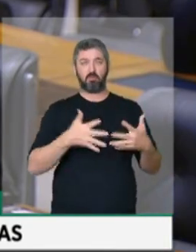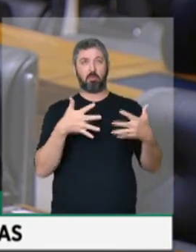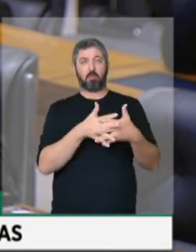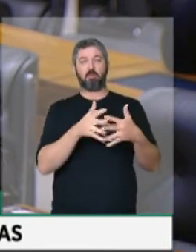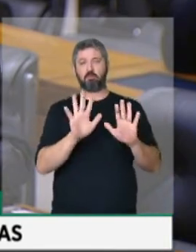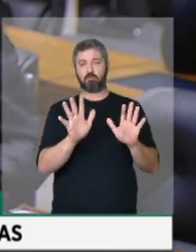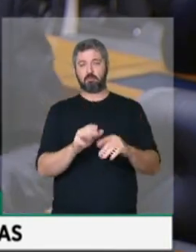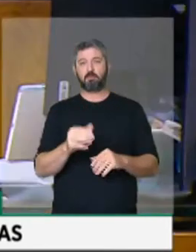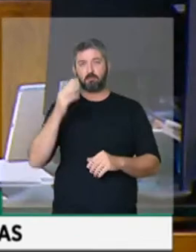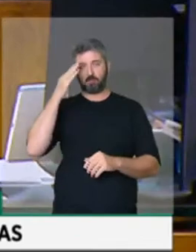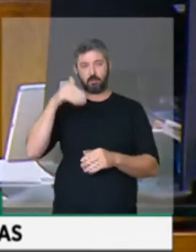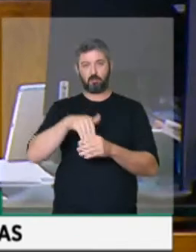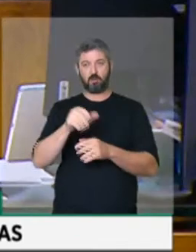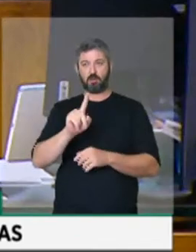E... E ESPERAMOS PODER AVANÇAR APESAR DOS MUITOS